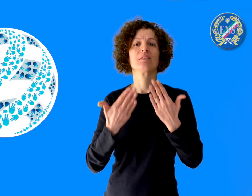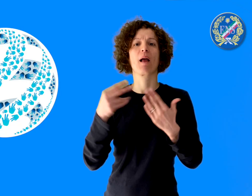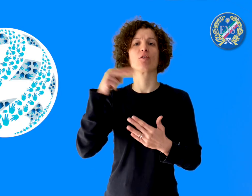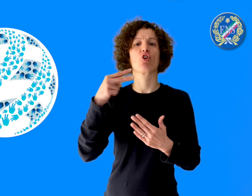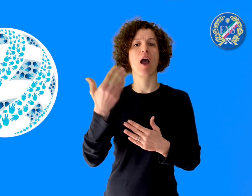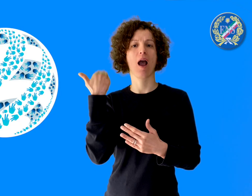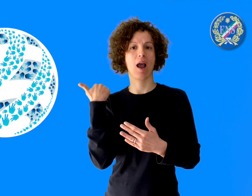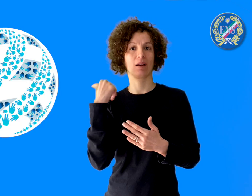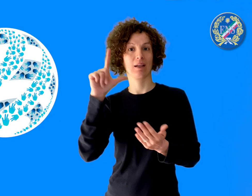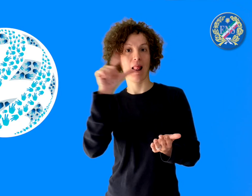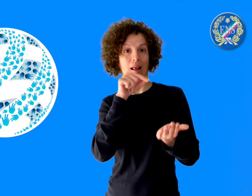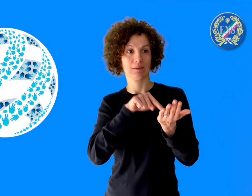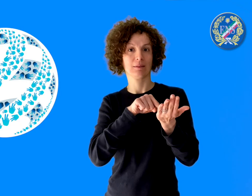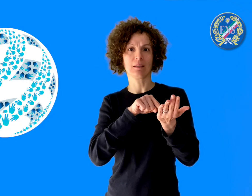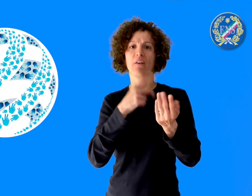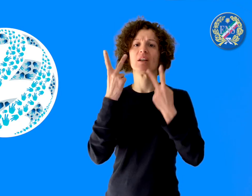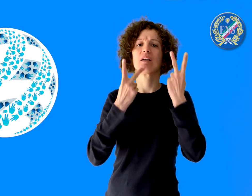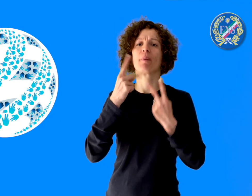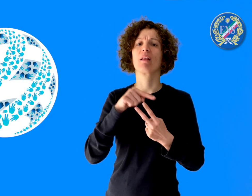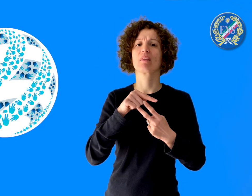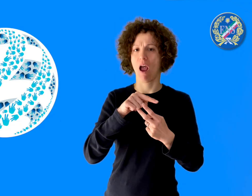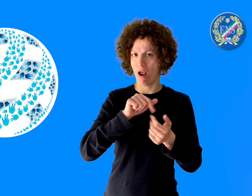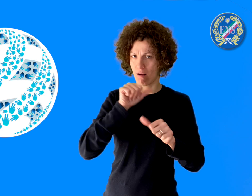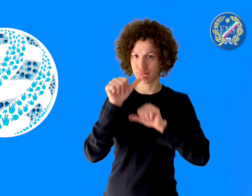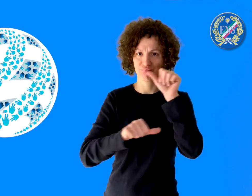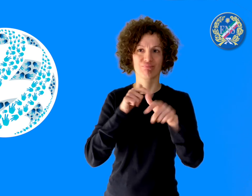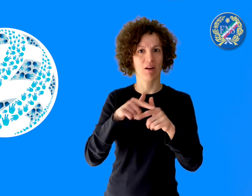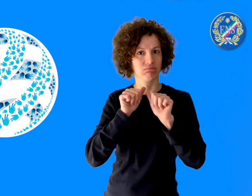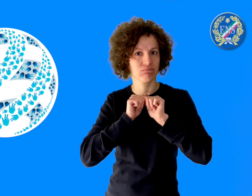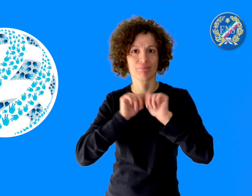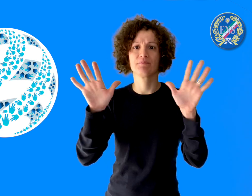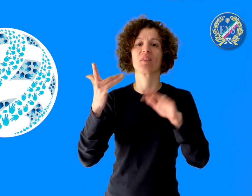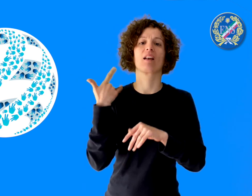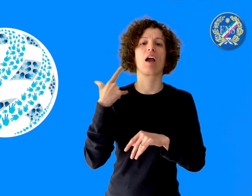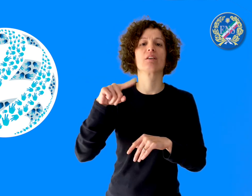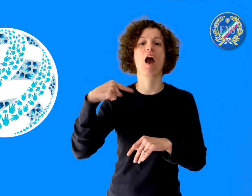Rispetto a qualche anno fa la LIS gode di una maggiore visibilità,